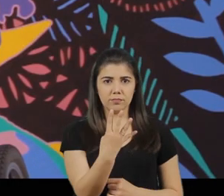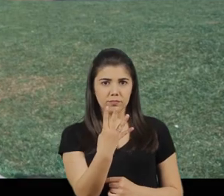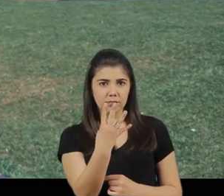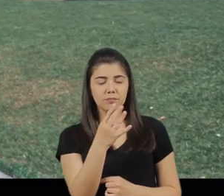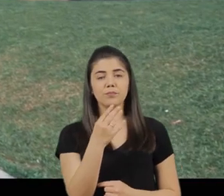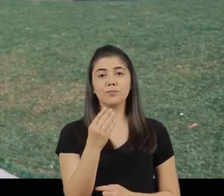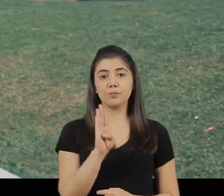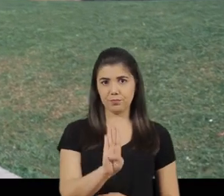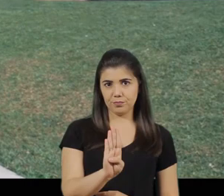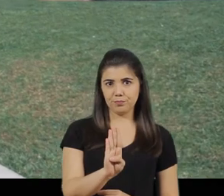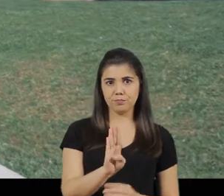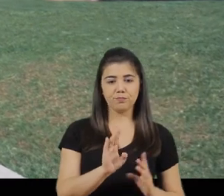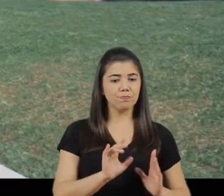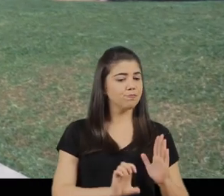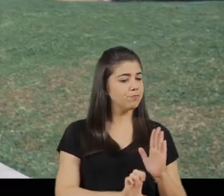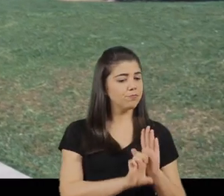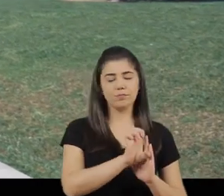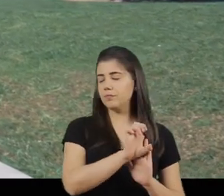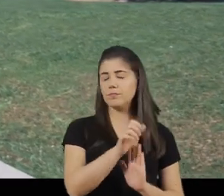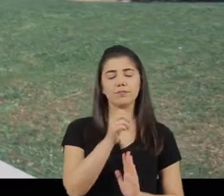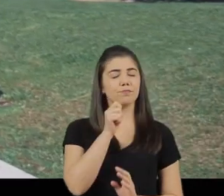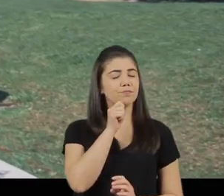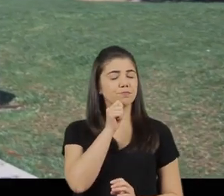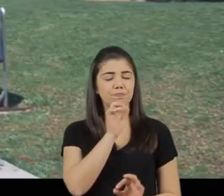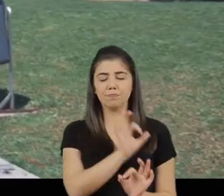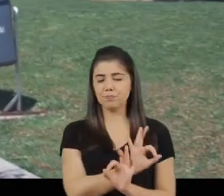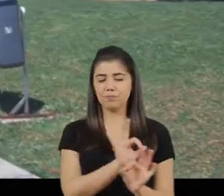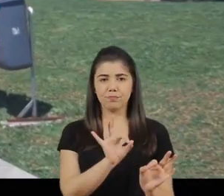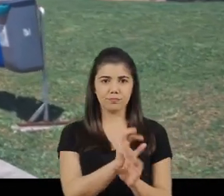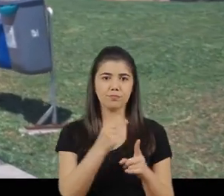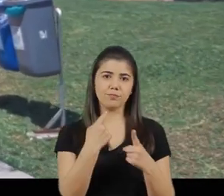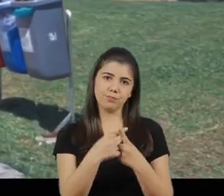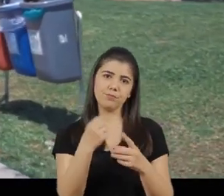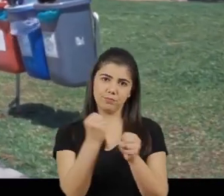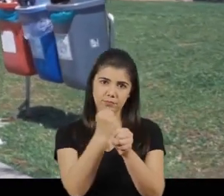tinha elevador, na verdade não estava pronto ainda.